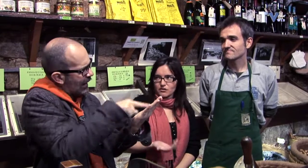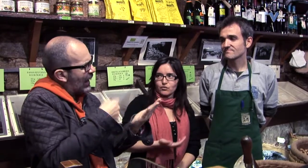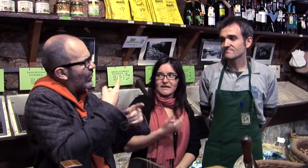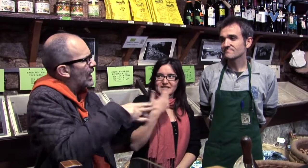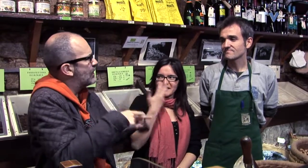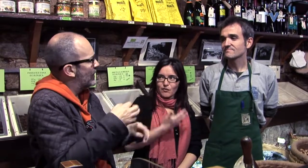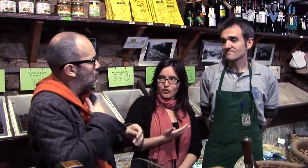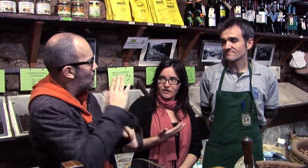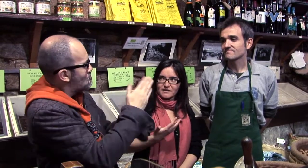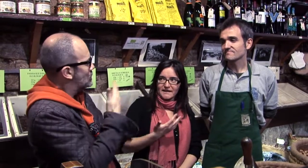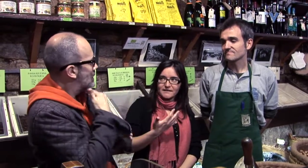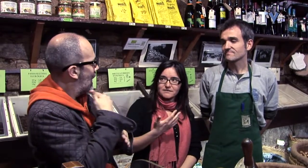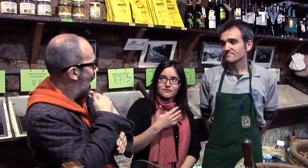y también un poco las diferencias que hay entre ellos.